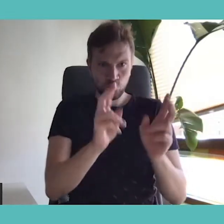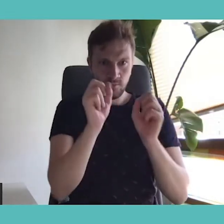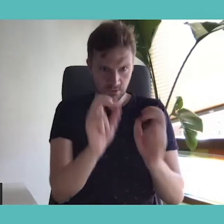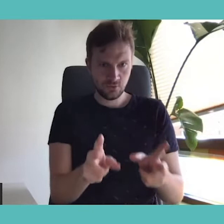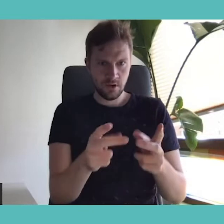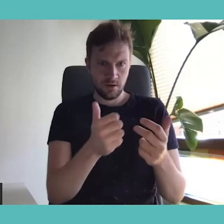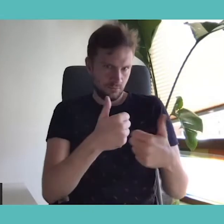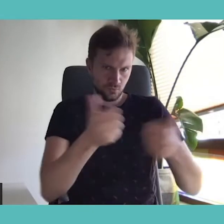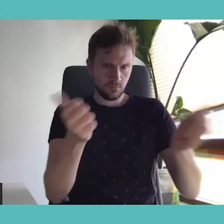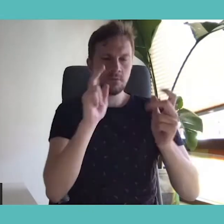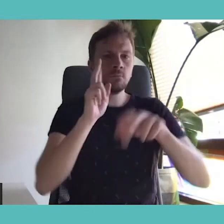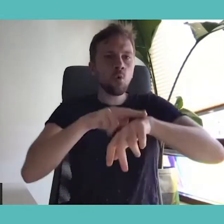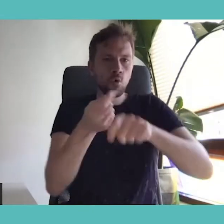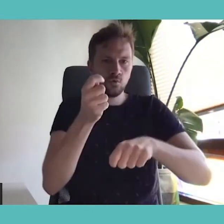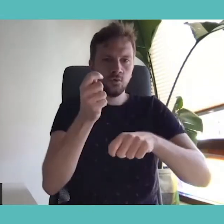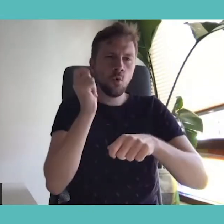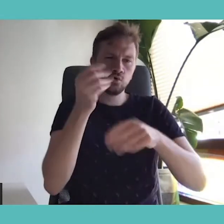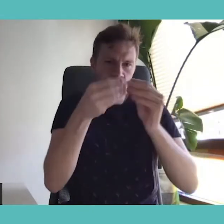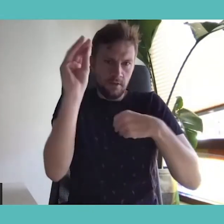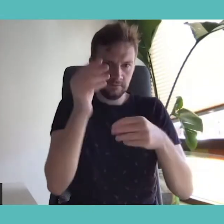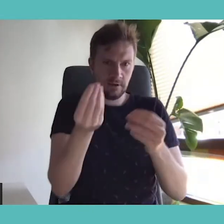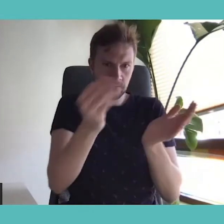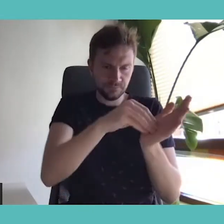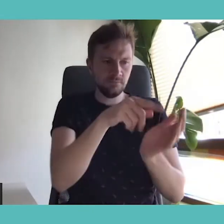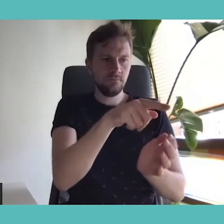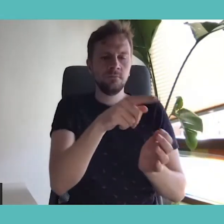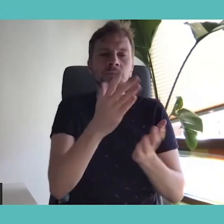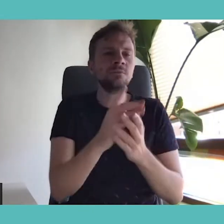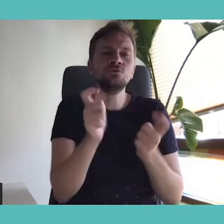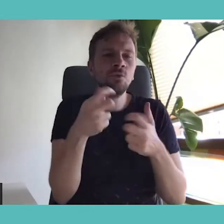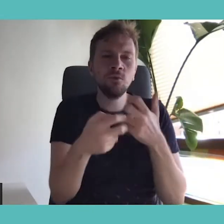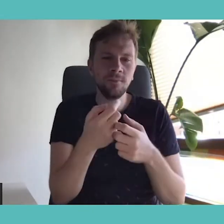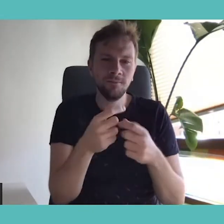Super, dodali godzinę więcej, ale był tylko jeden problem - wielkość tłumacza.